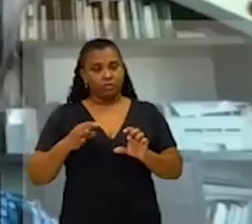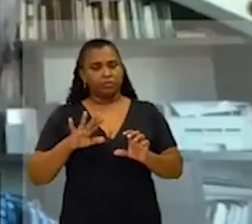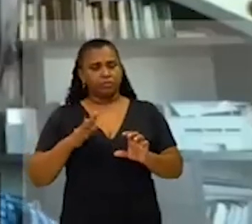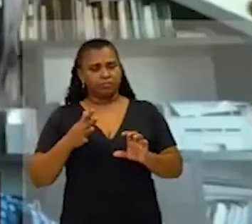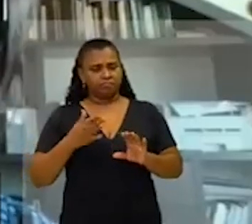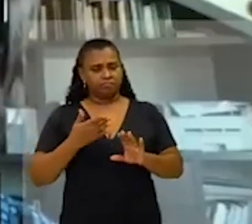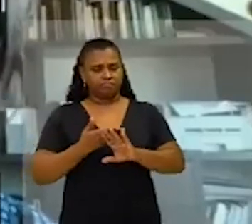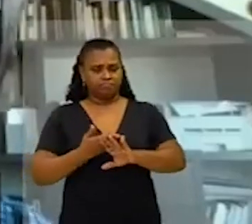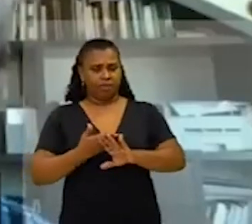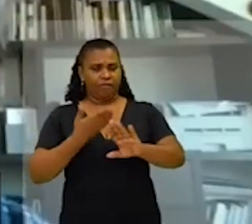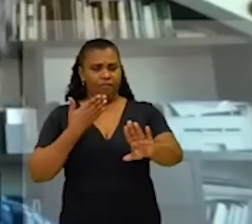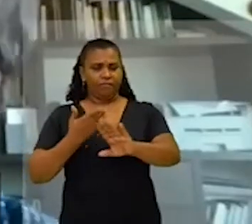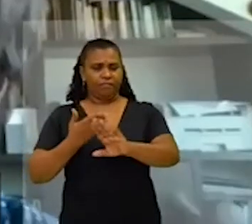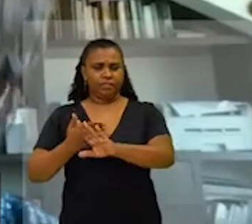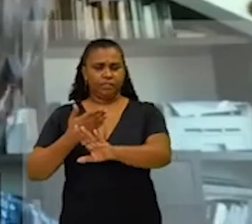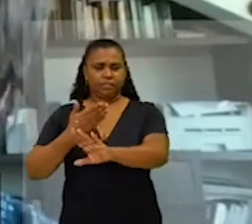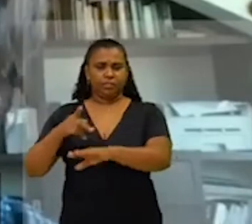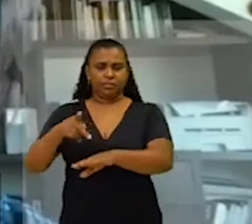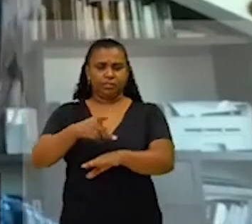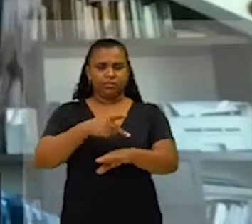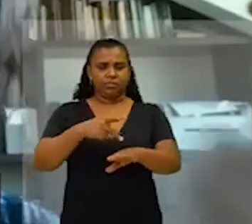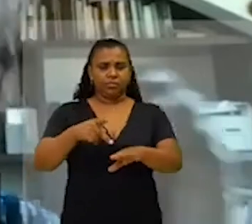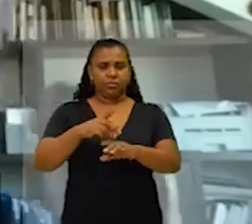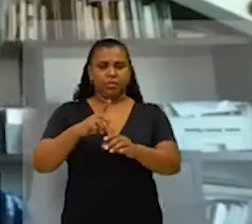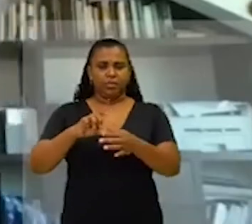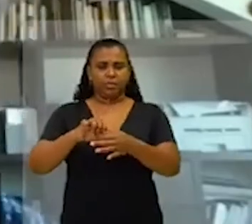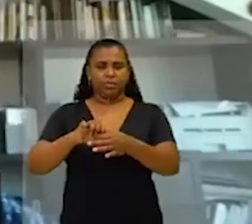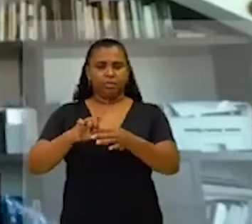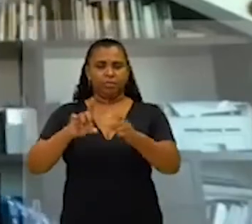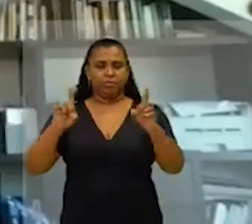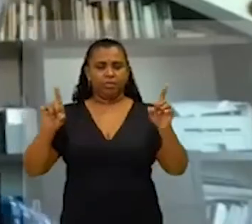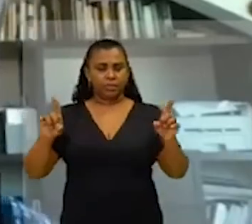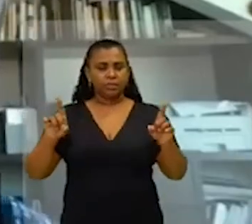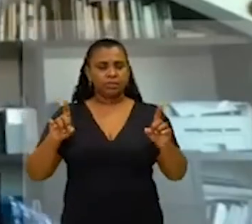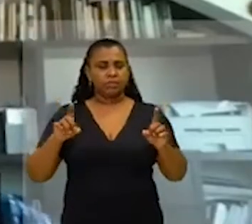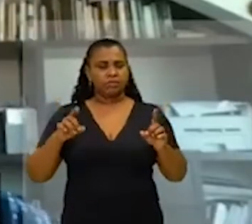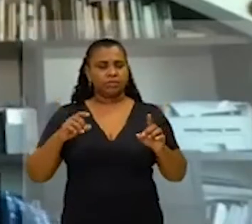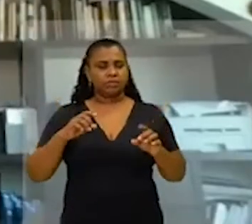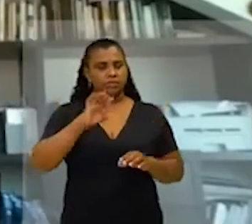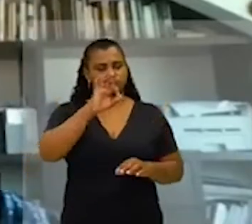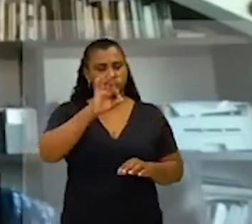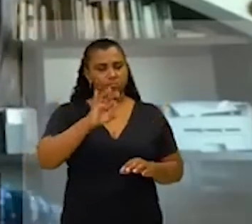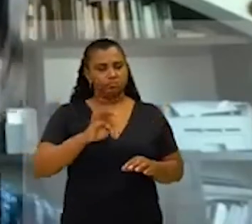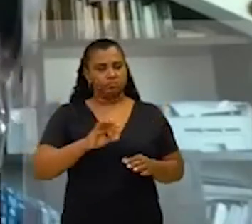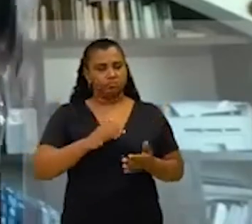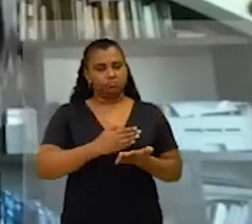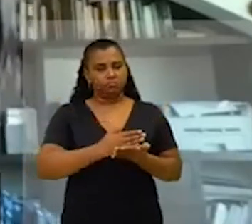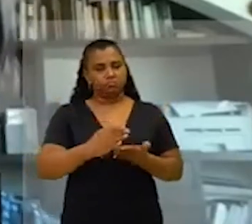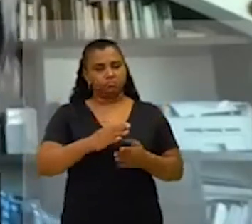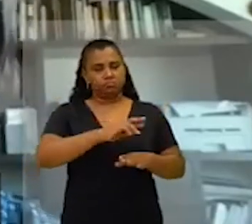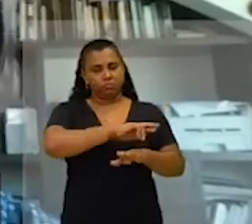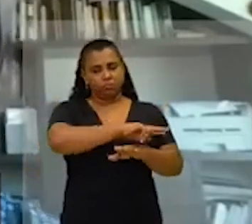mundo nas quais os orçamentos partidários são mais diversificados com maiores níveis de contribuição